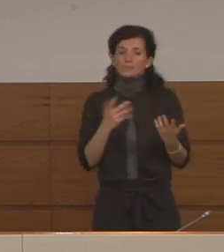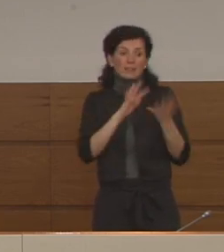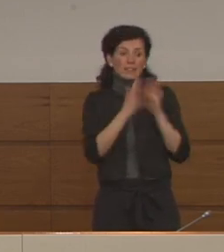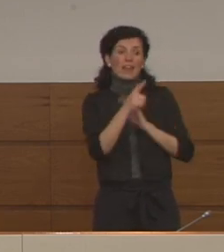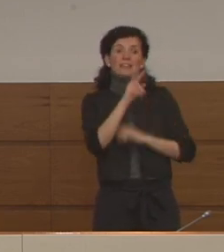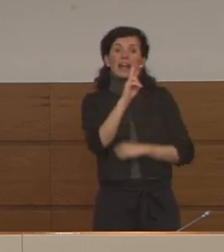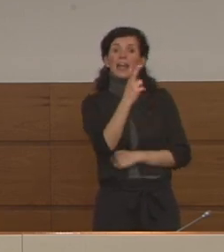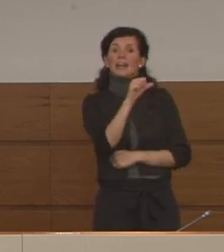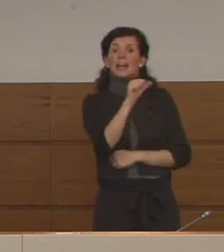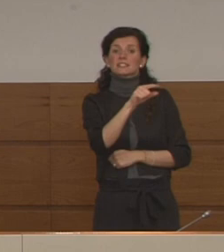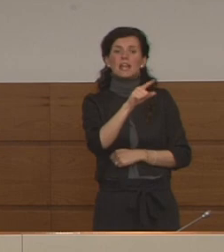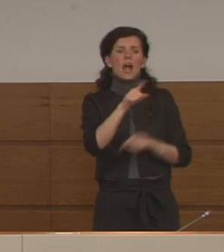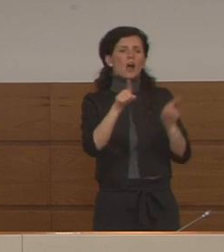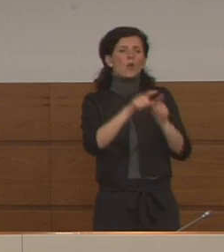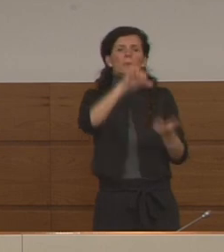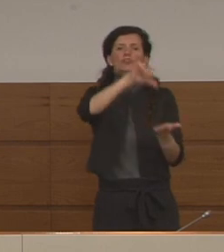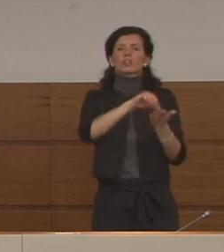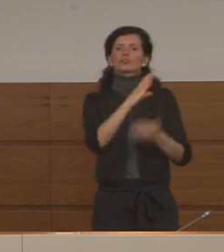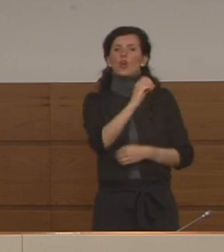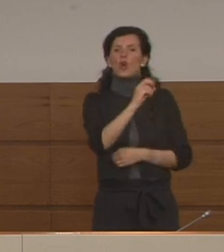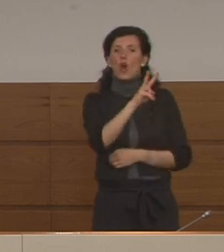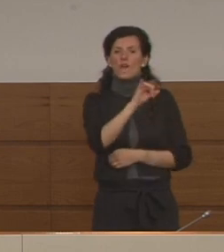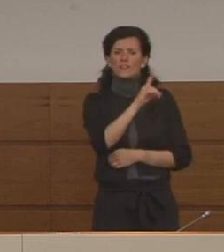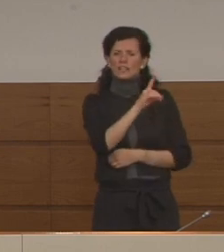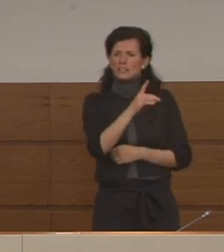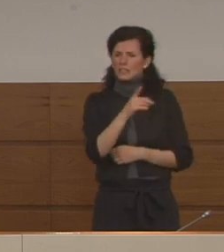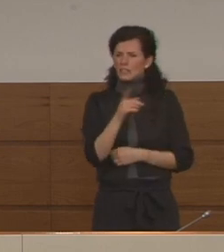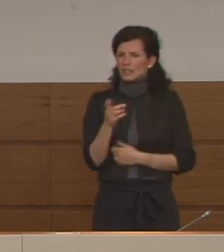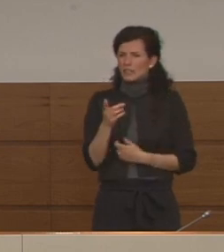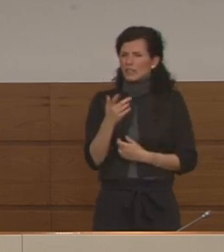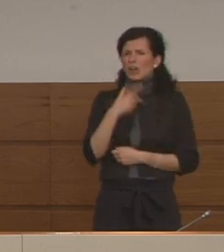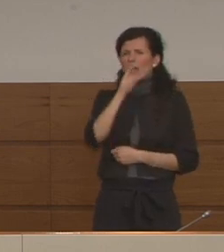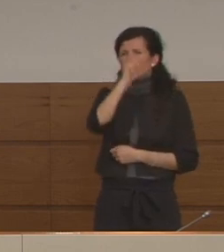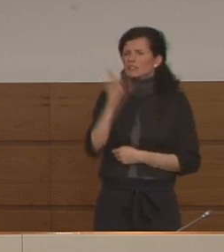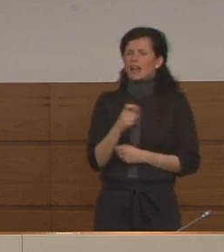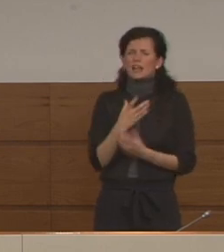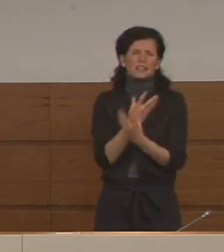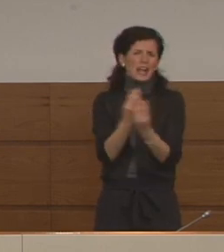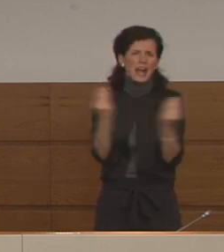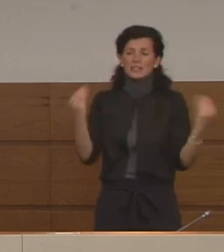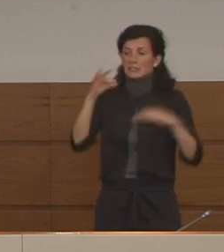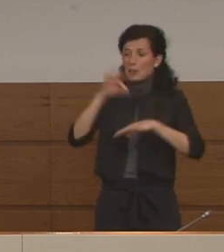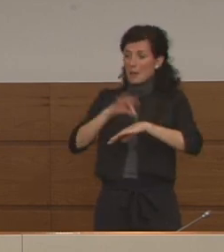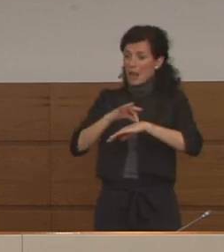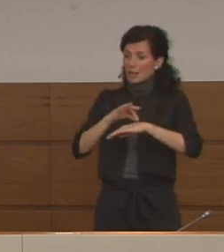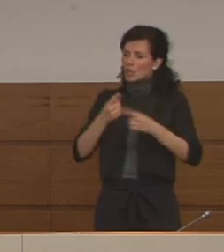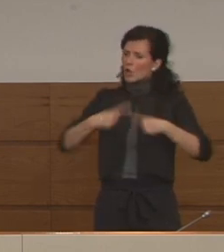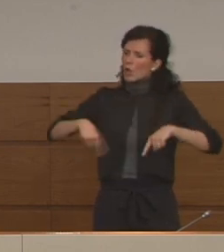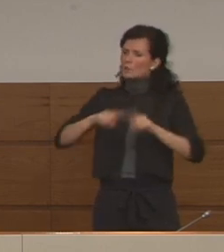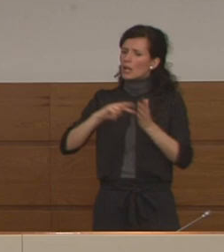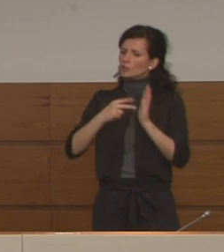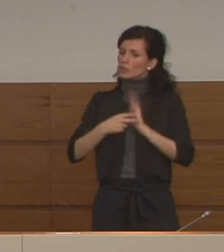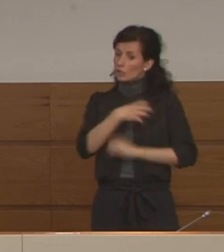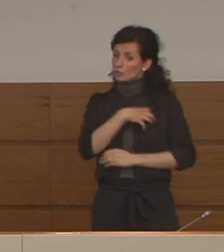Quindi a questi malati, che sono tanti, il Comitato Tecnico Scientifico ci sta pensando? Grazie.